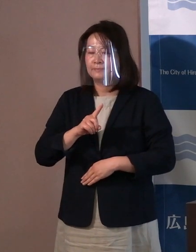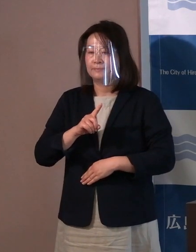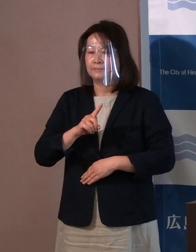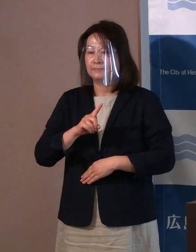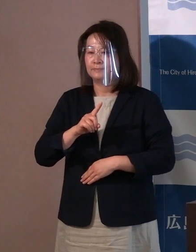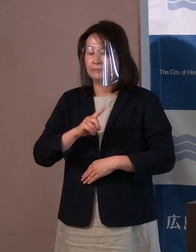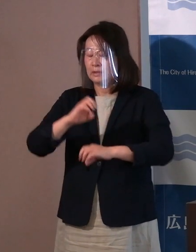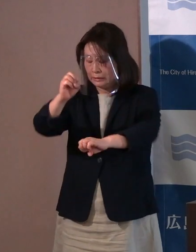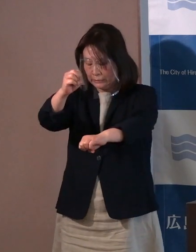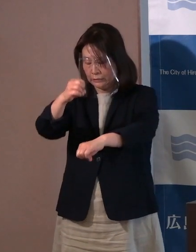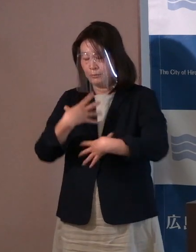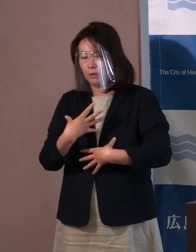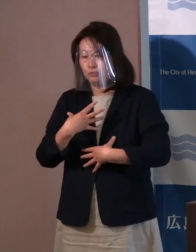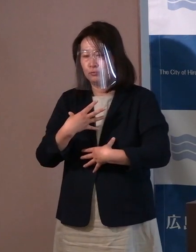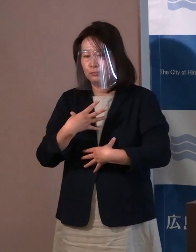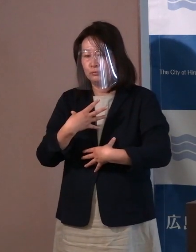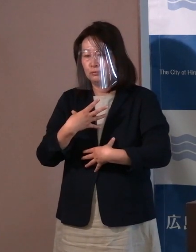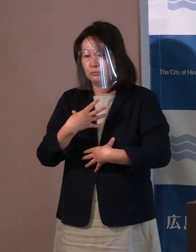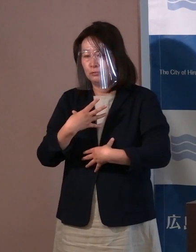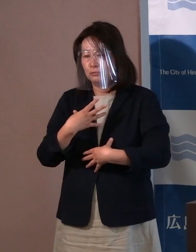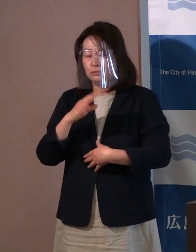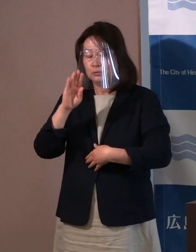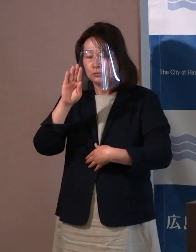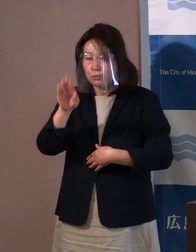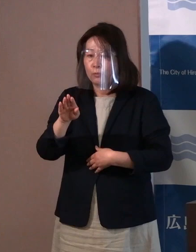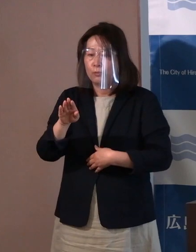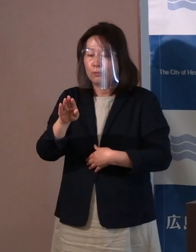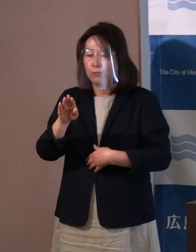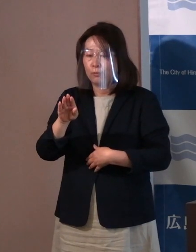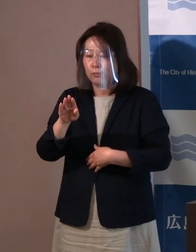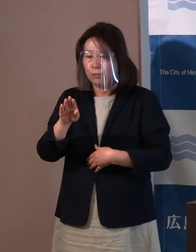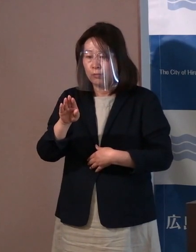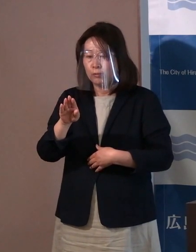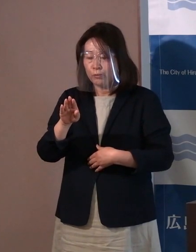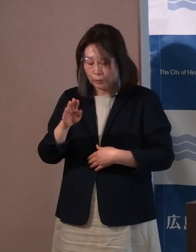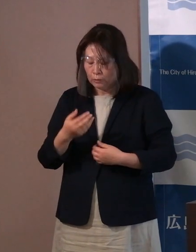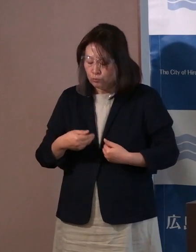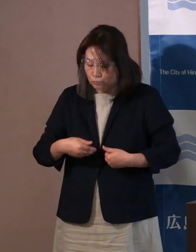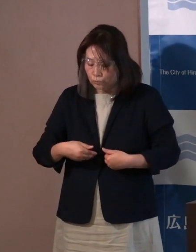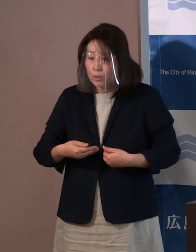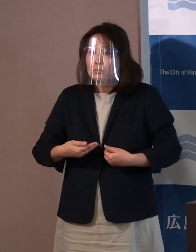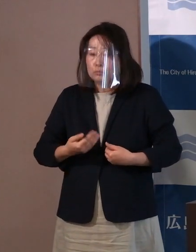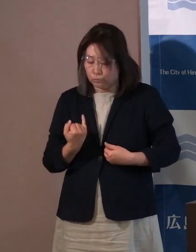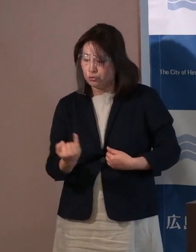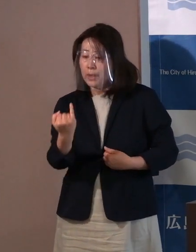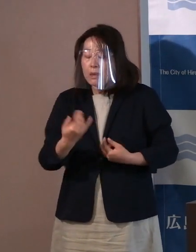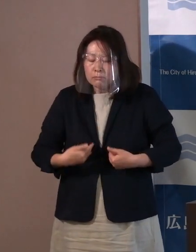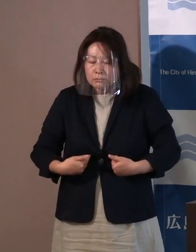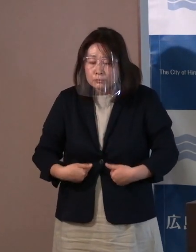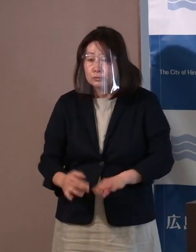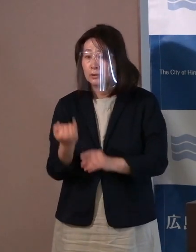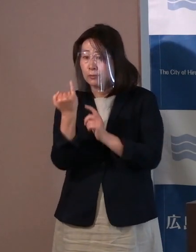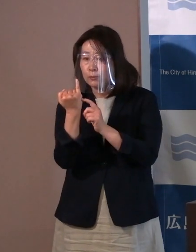被爆後に女の子を産んだ 被爆者の言葉を引用いたしました｡